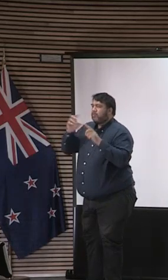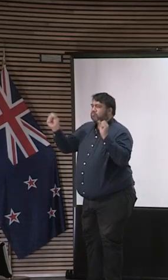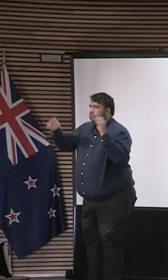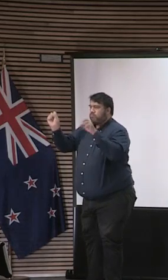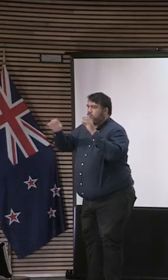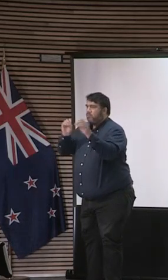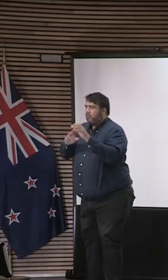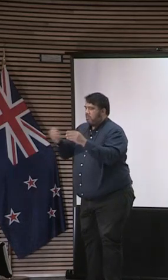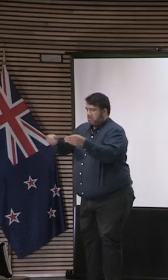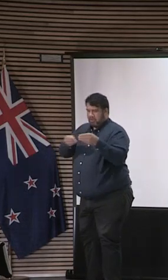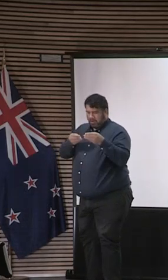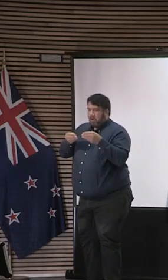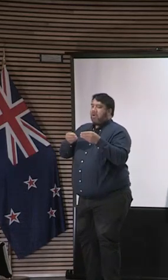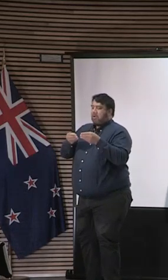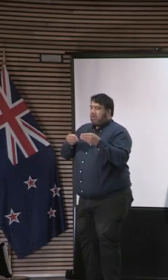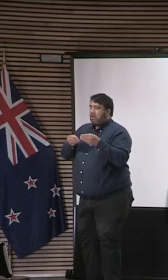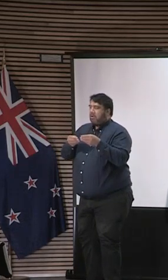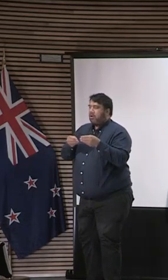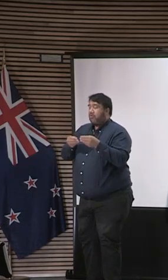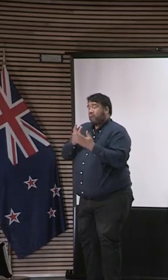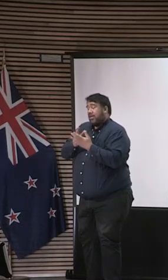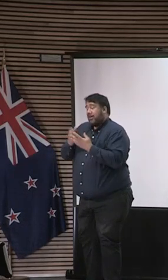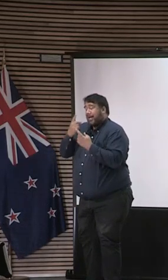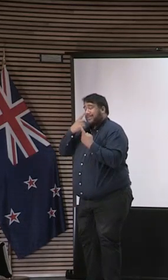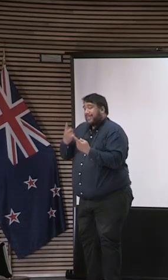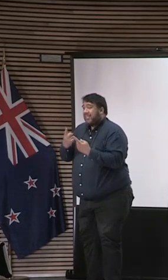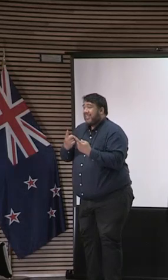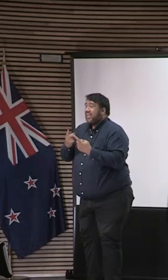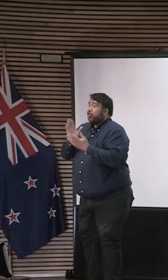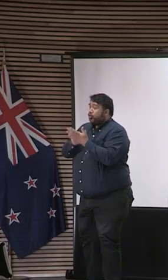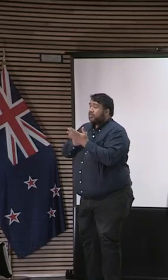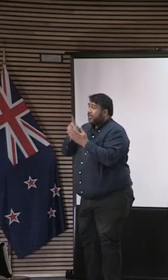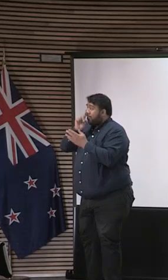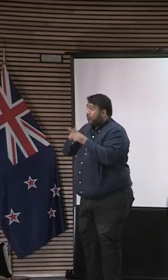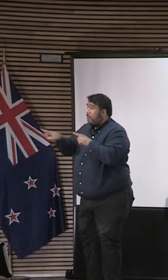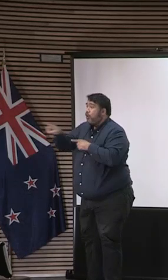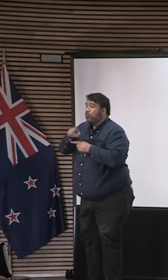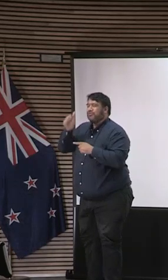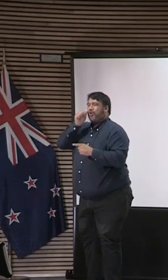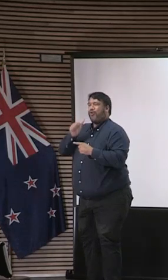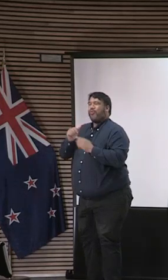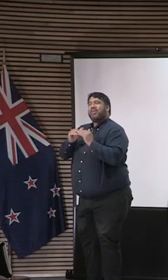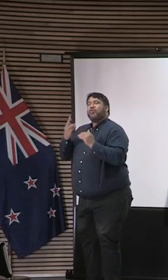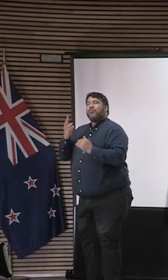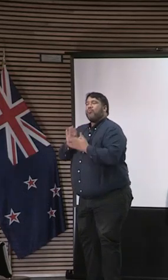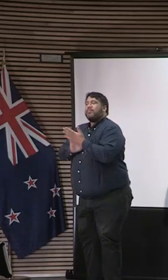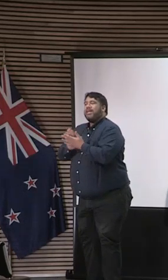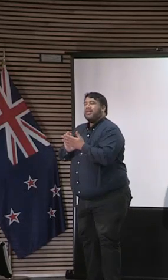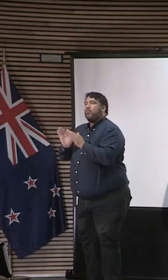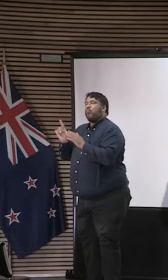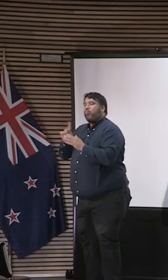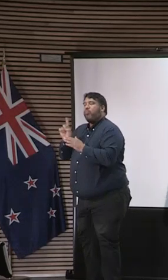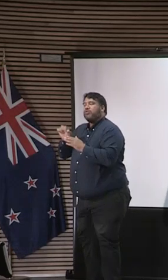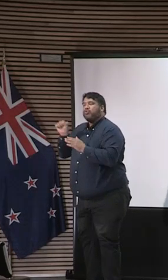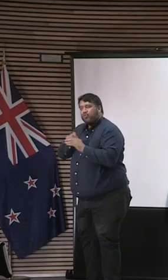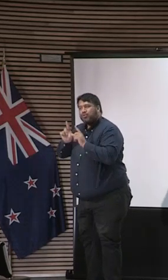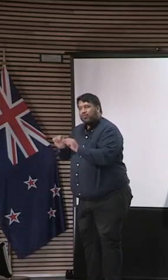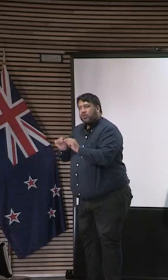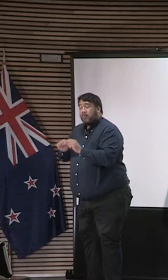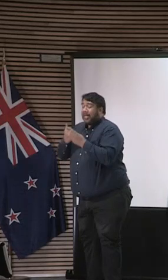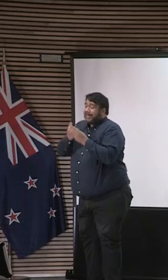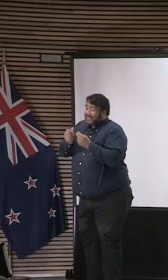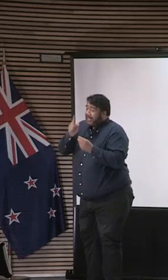whakapono kua kite ahau i nga